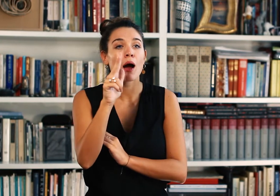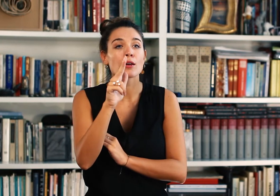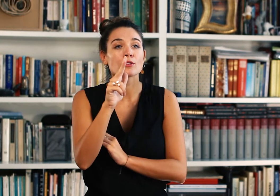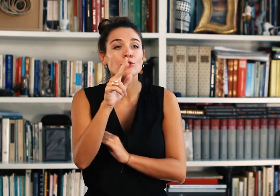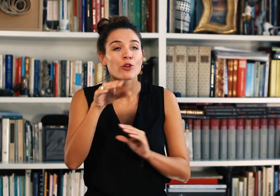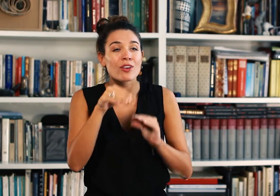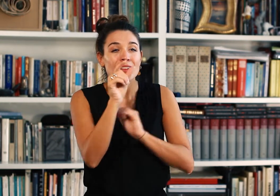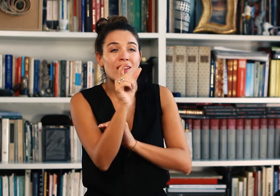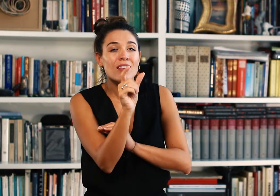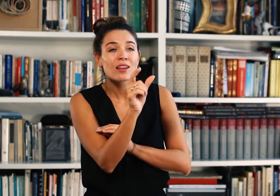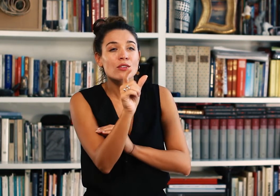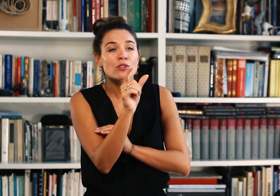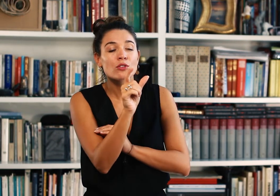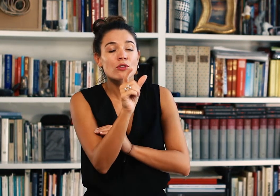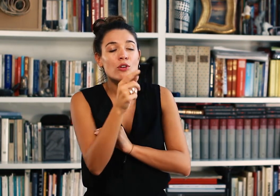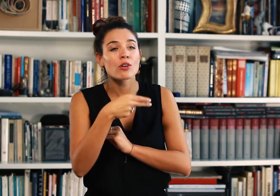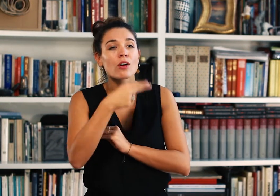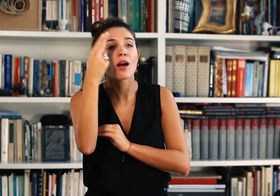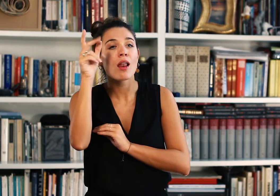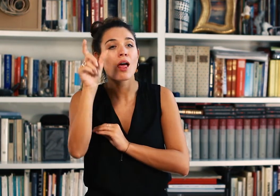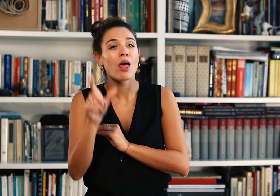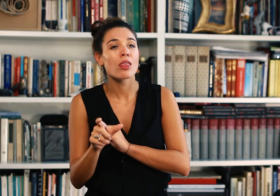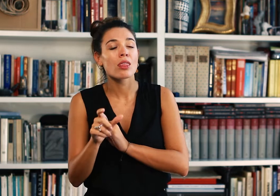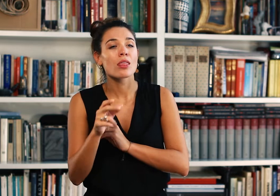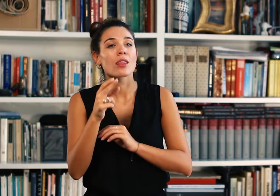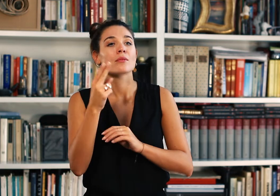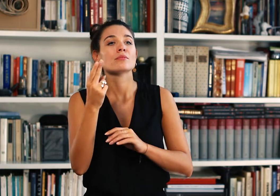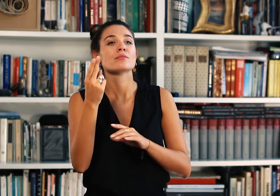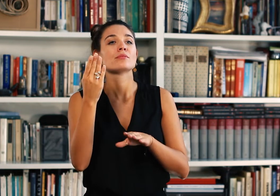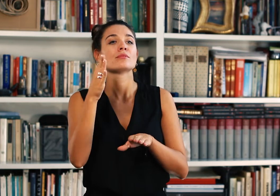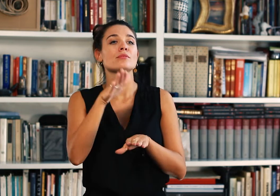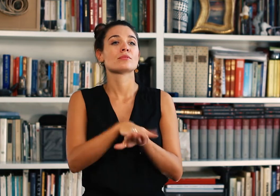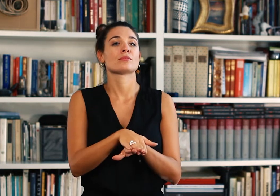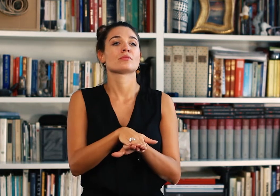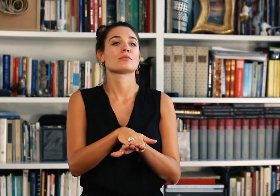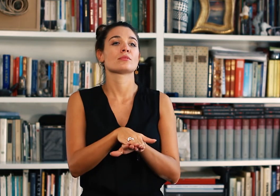Morì agli inizi di marzo un giorno che pioveva.